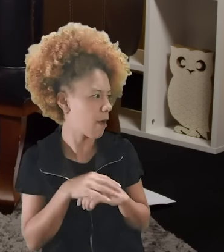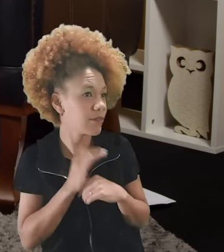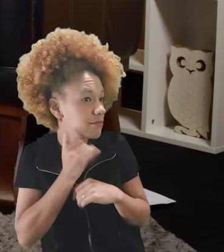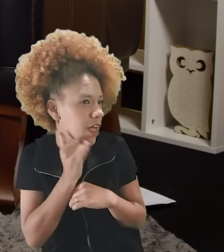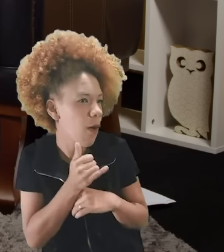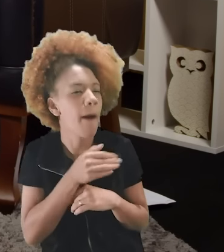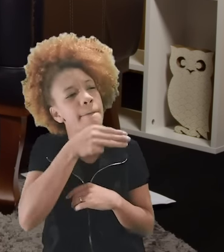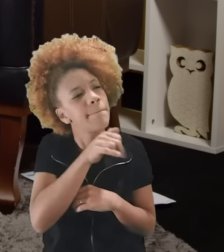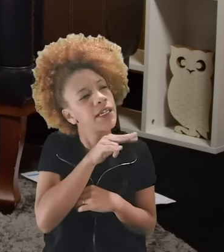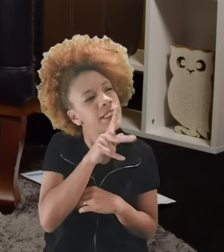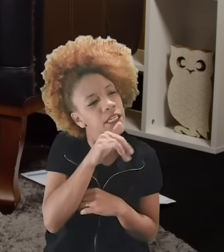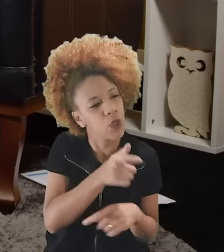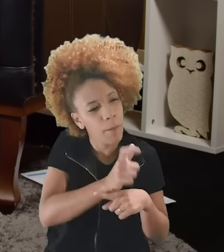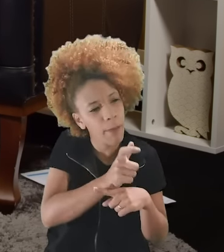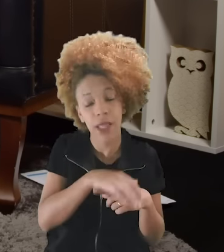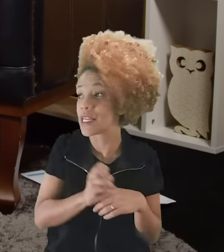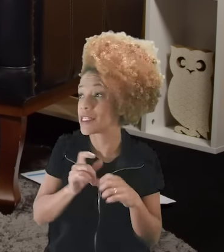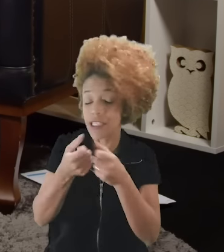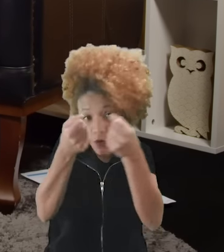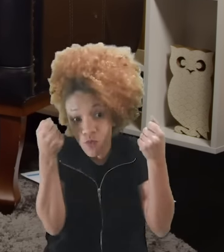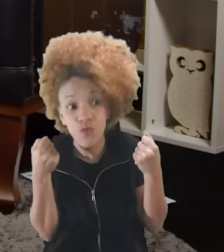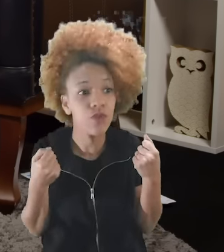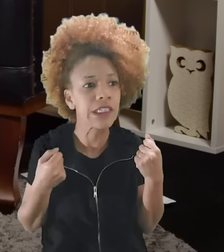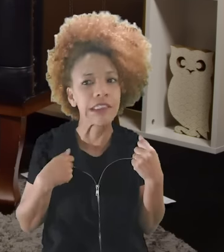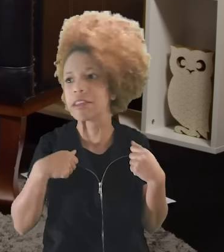ele Marcelinho Ach que se eu colocar as cabeça para fora para dar uma narrada não ia dar muito